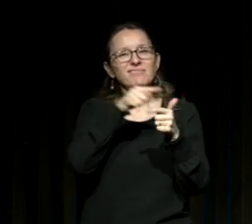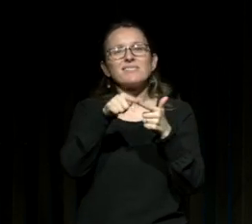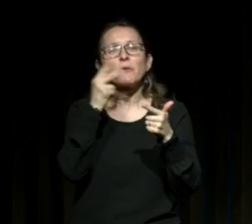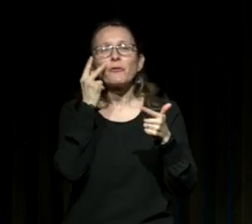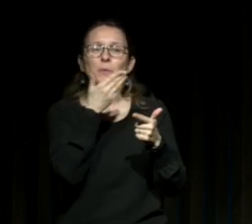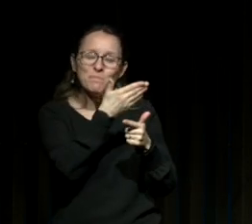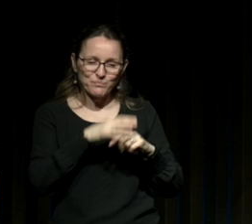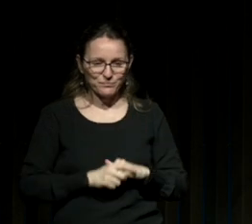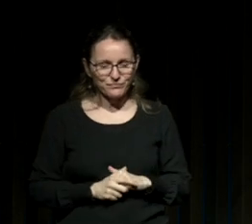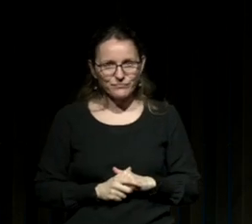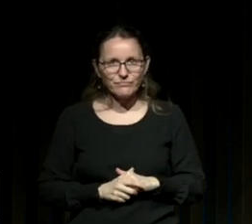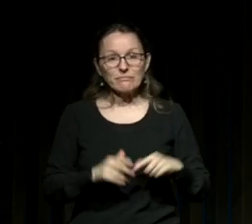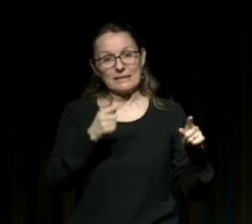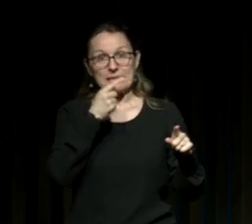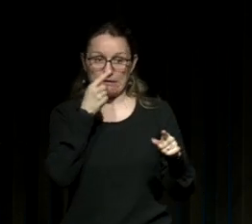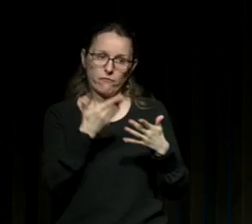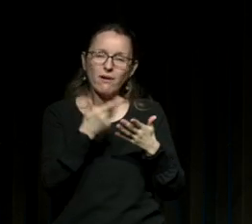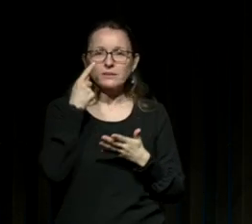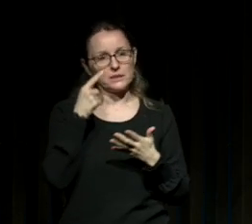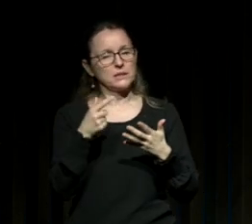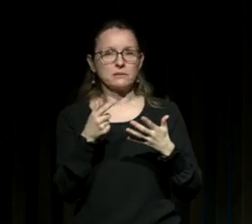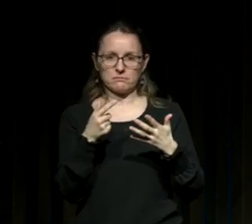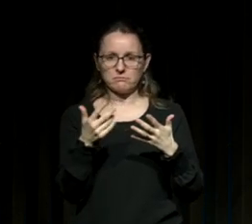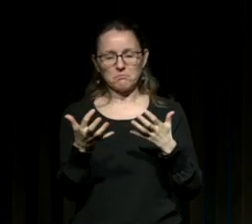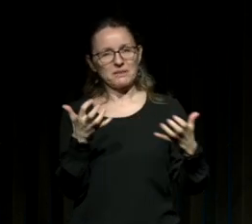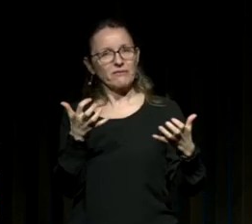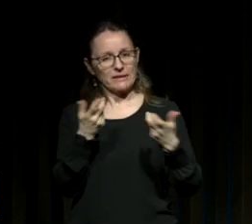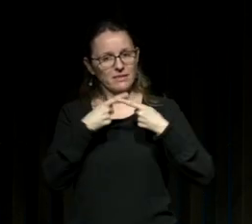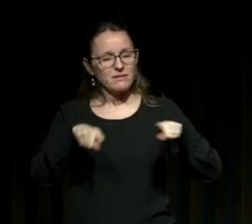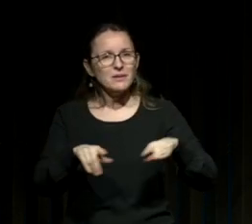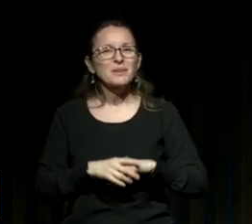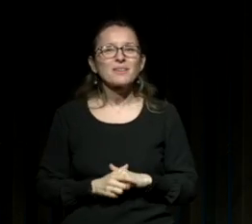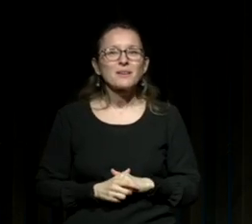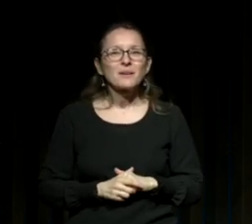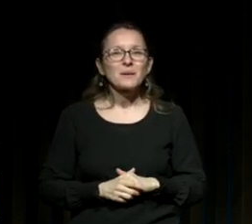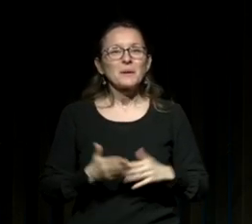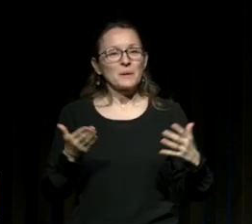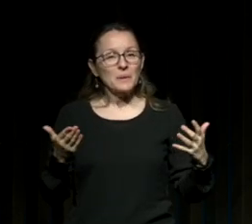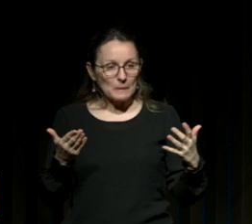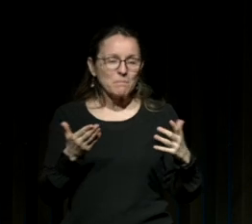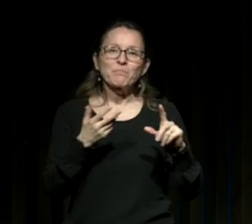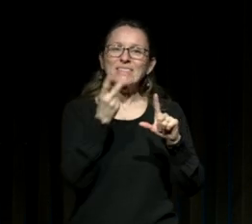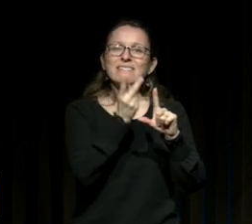ça veut dire que c'est significatif et on voit bien que le l'histogramme des ce qu'ils ont comme